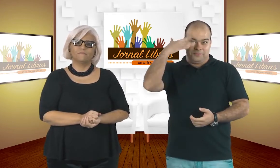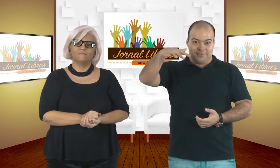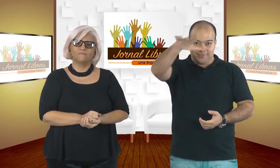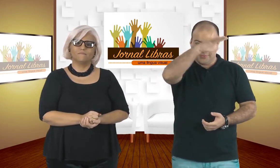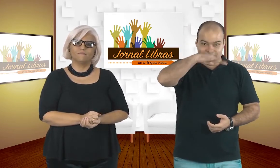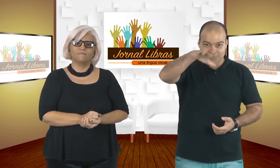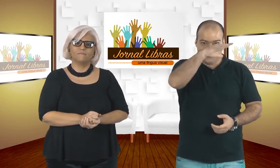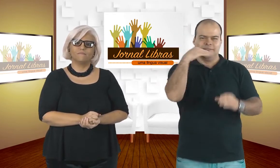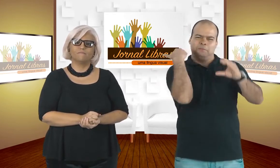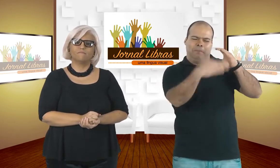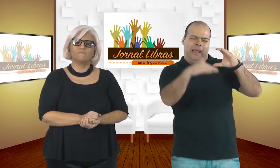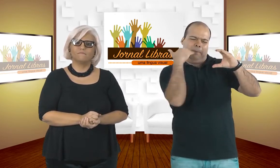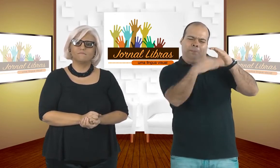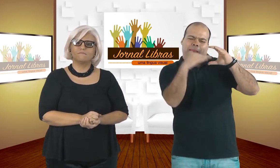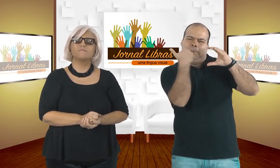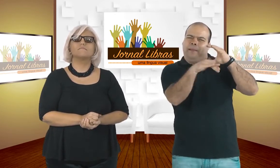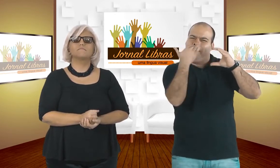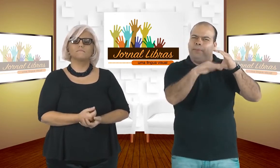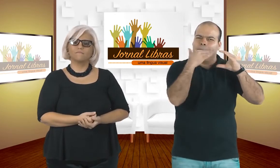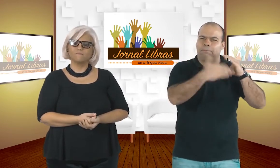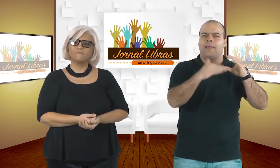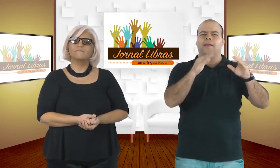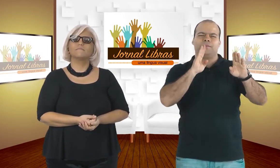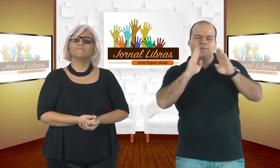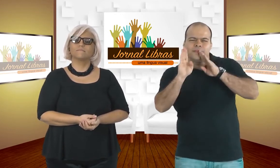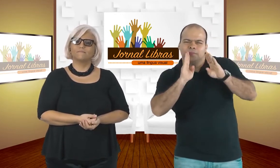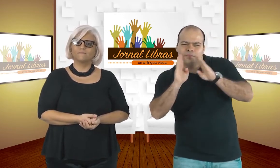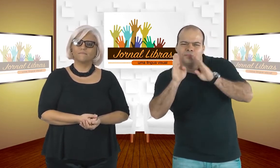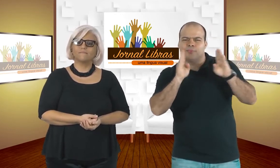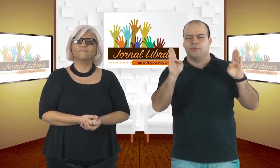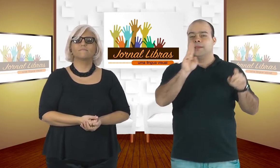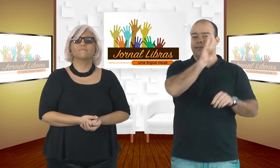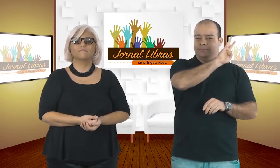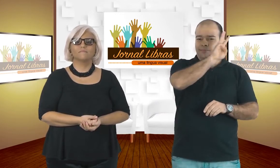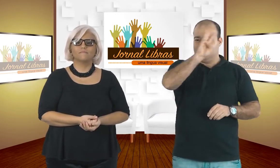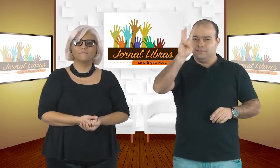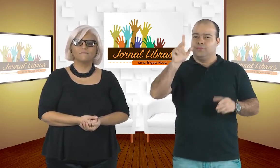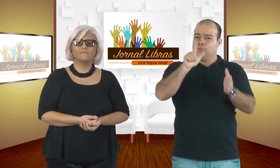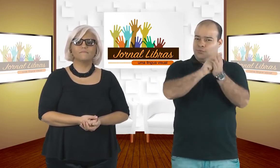Muitos tem nos mandado e-mail, entrado no site do jornal e também mandando mensagens tirando dúvidas.